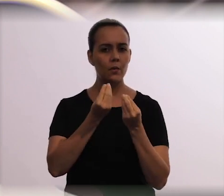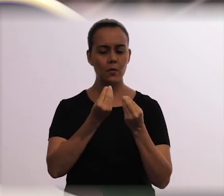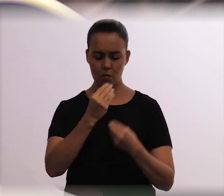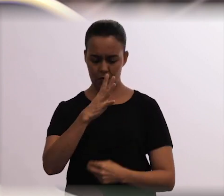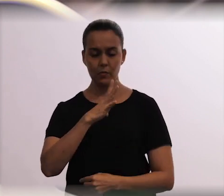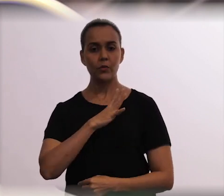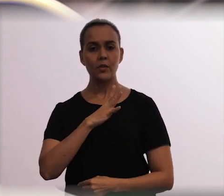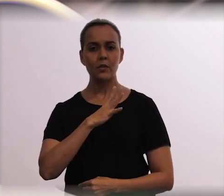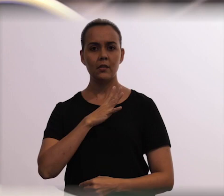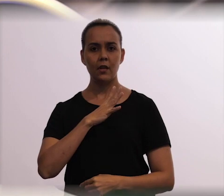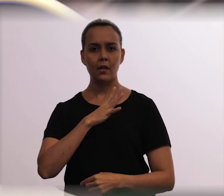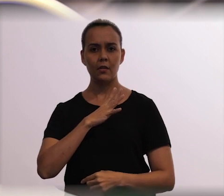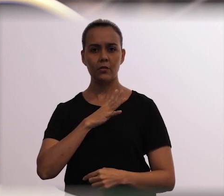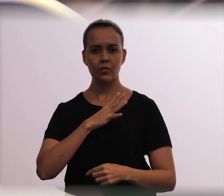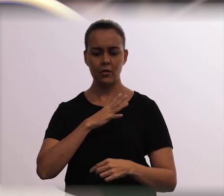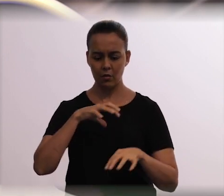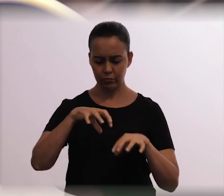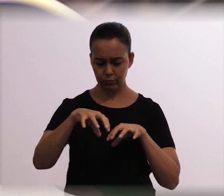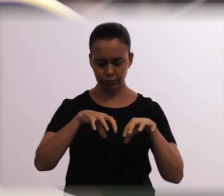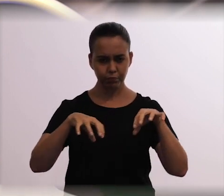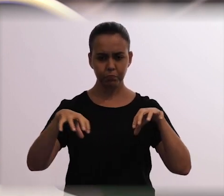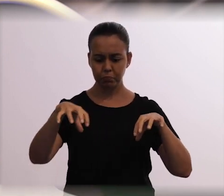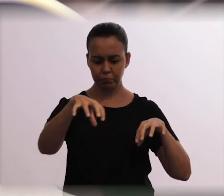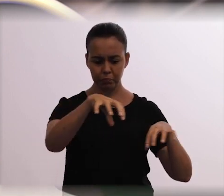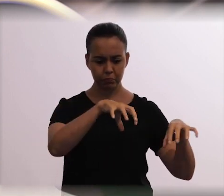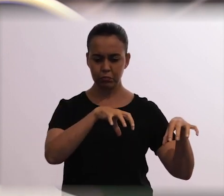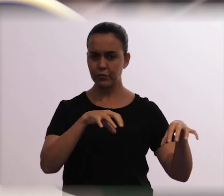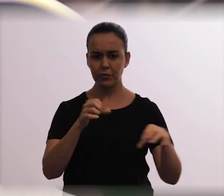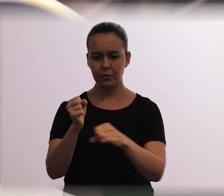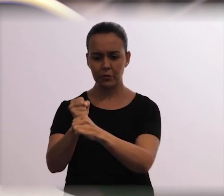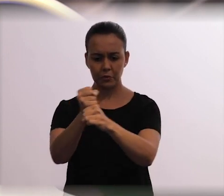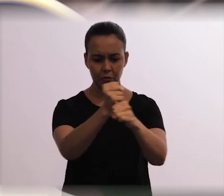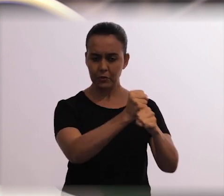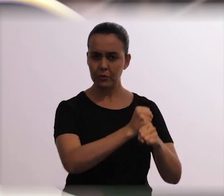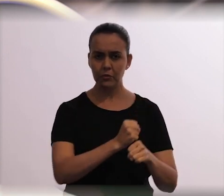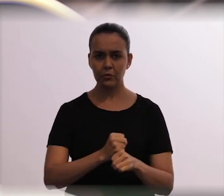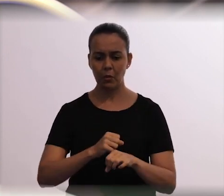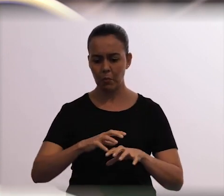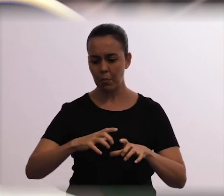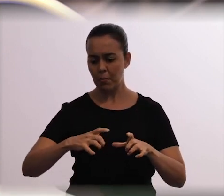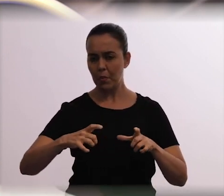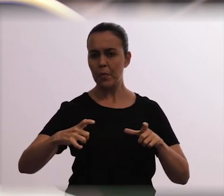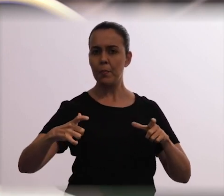em escala planetária. O maior poder de definição